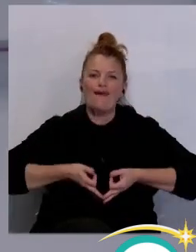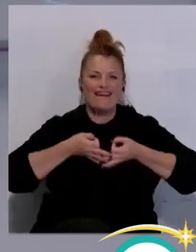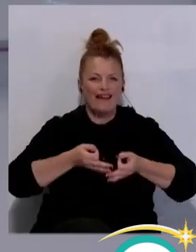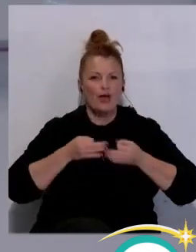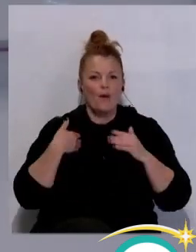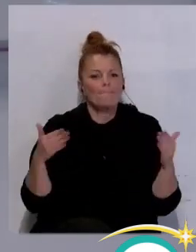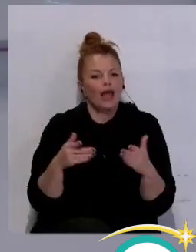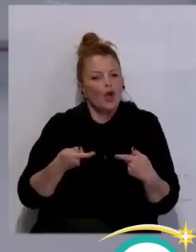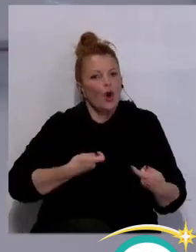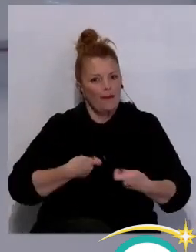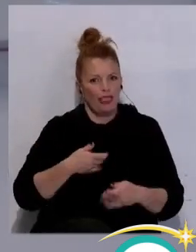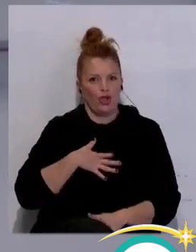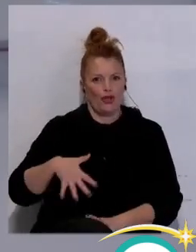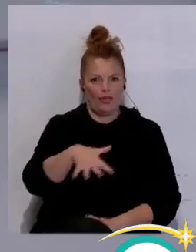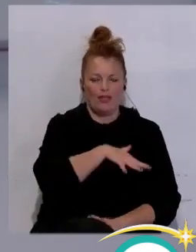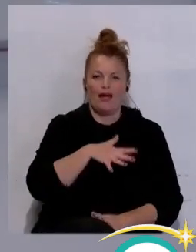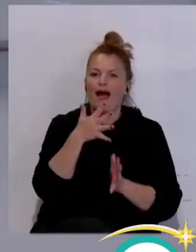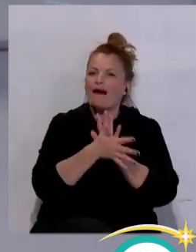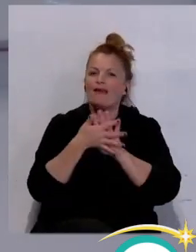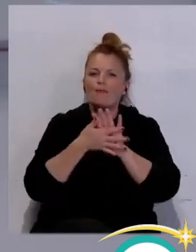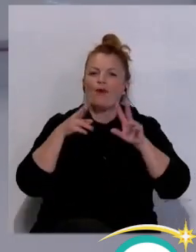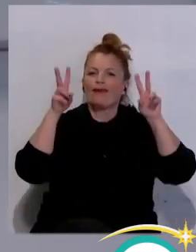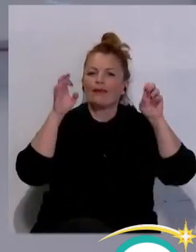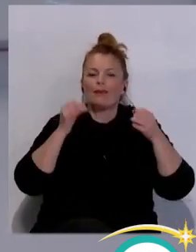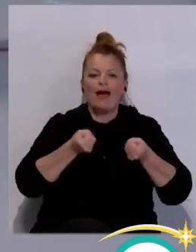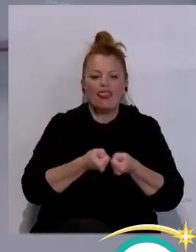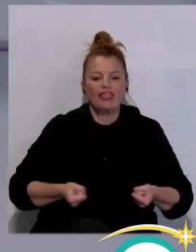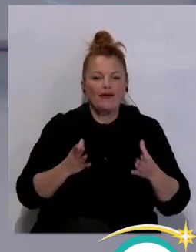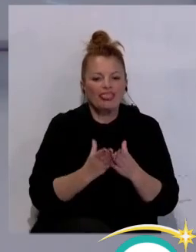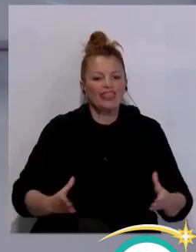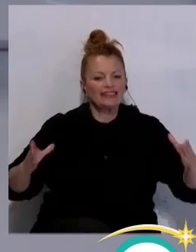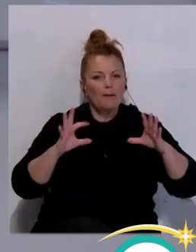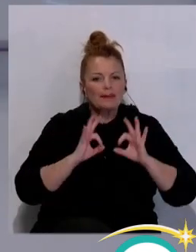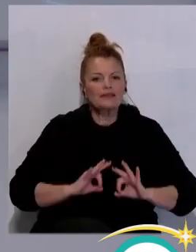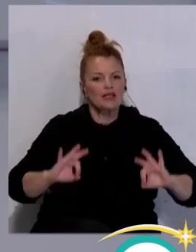comercio de la ciudad les Hablamos ahora de cestas personalizadas con productos muy